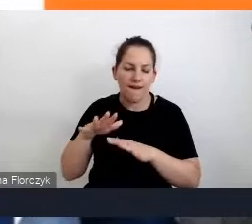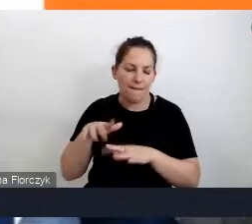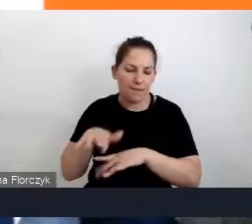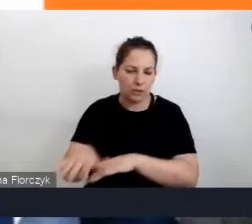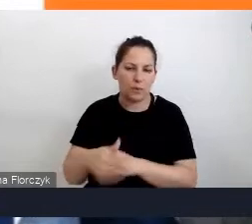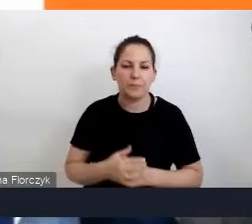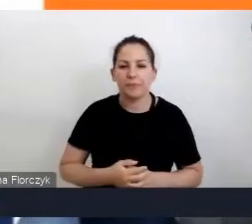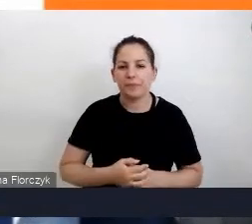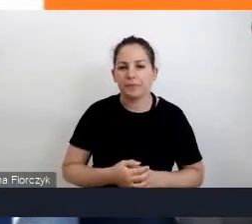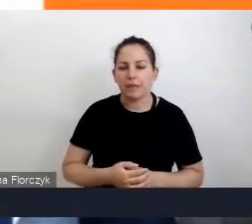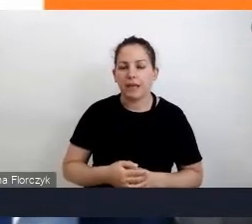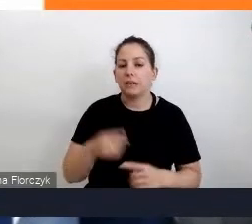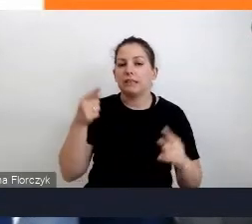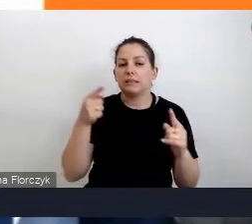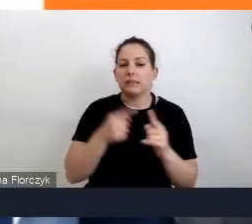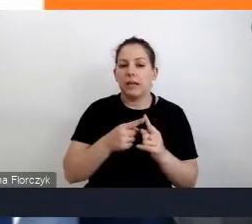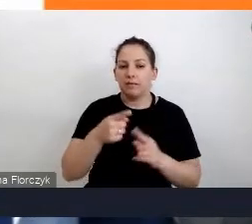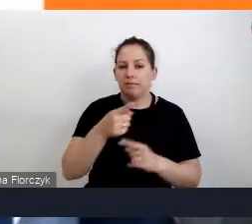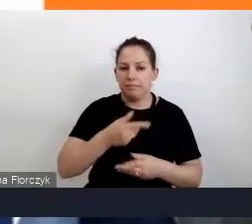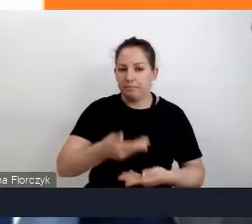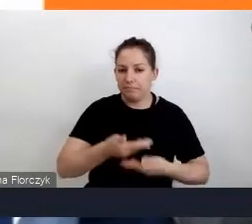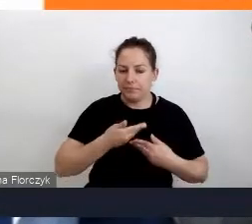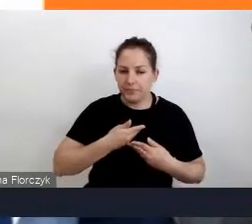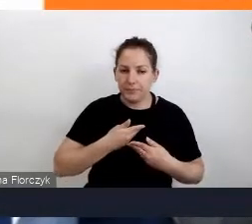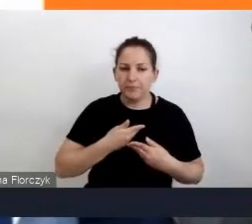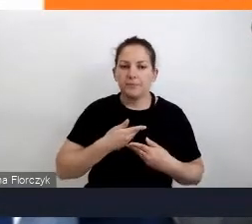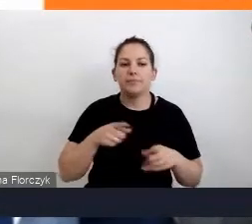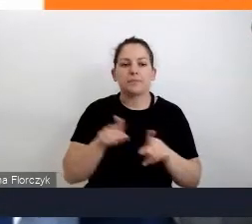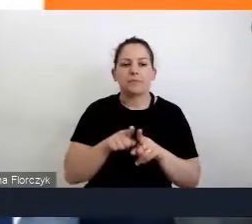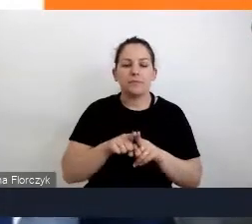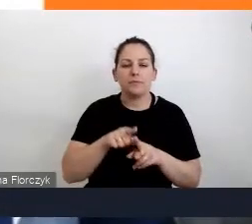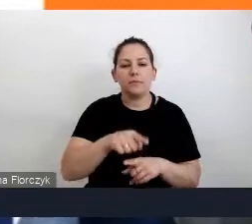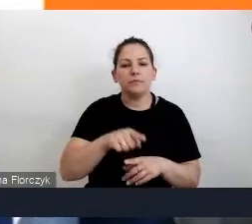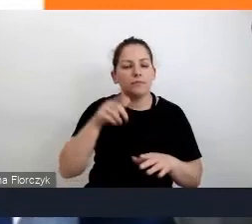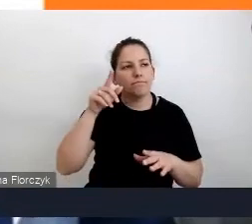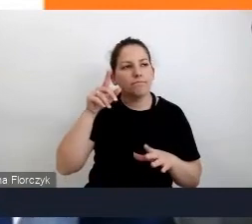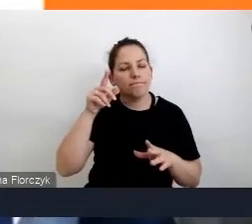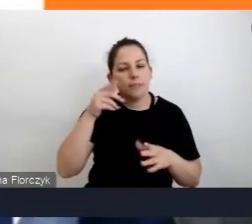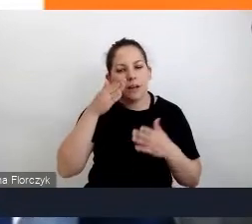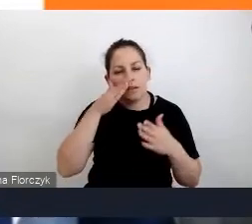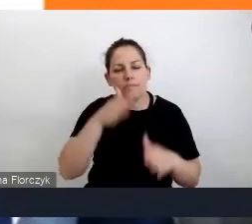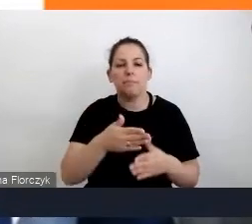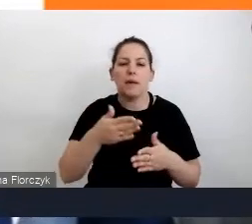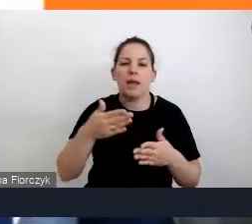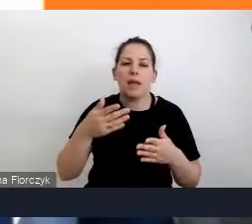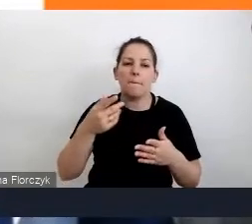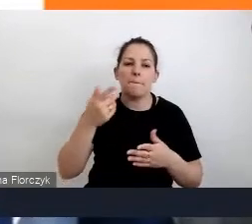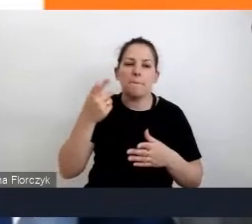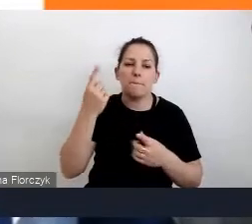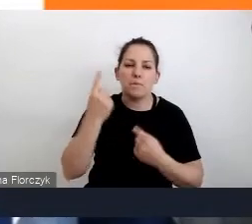Celem, który nam przyświeca jest również stawianie na innowacyjność, przemysł i infrastrukturę.